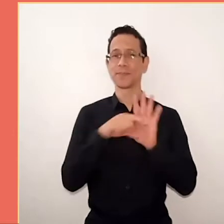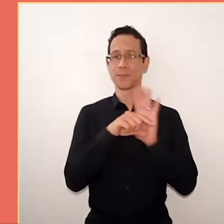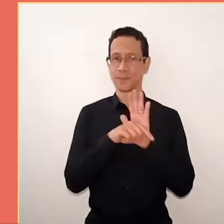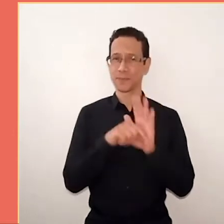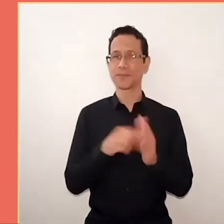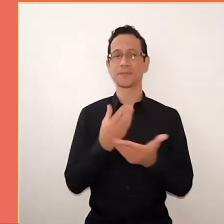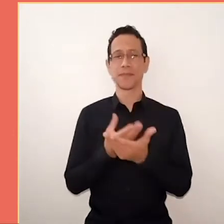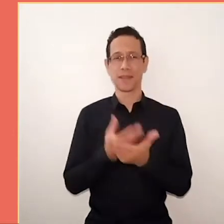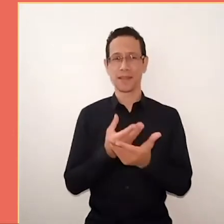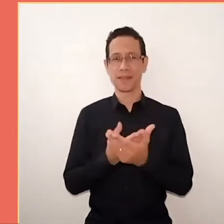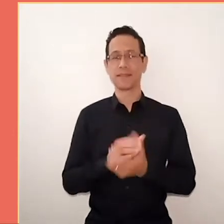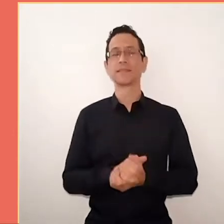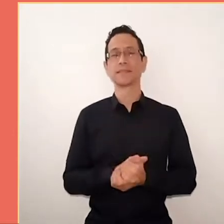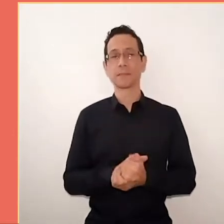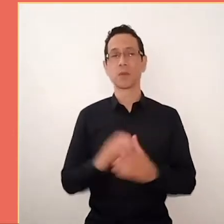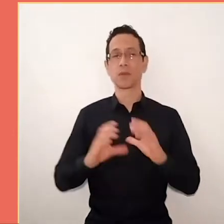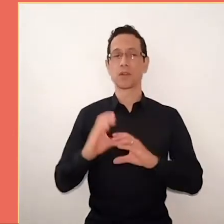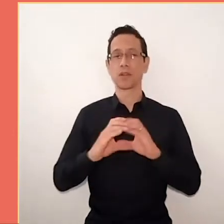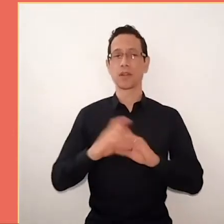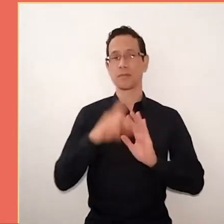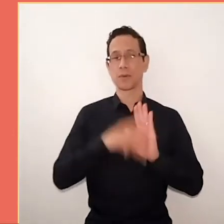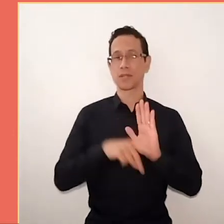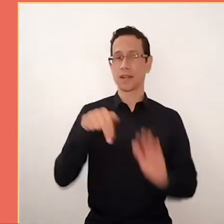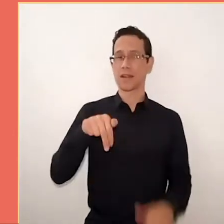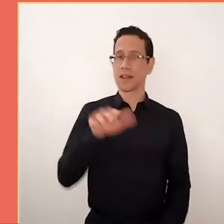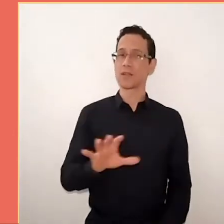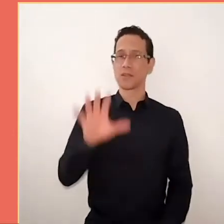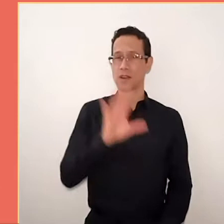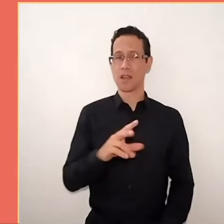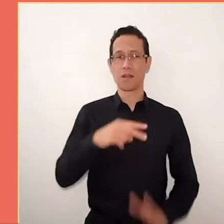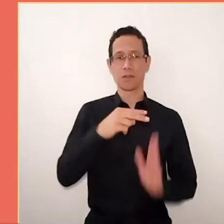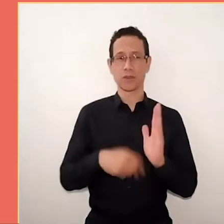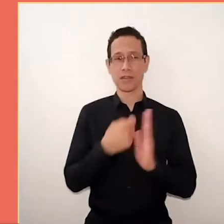e ela foi coordenadora do projeto Nacional de Leitura e Escrita na Primeira Infância.